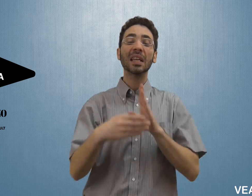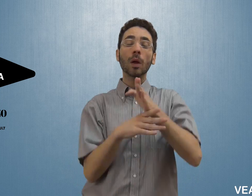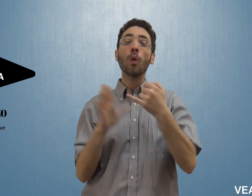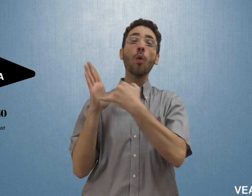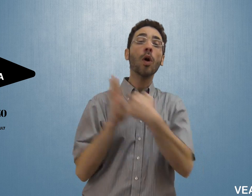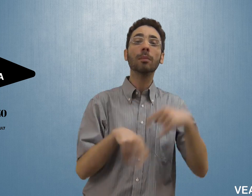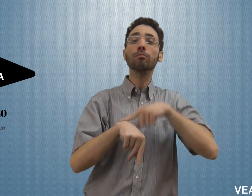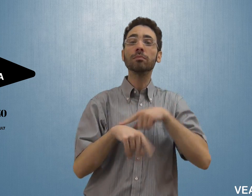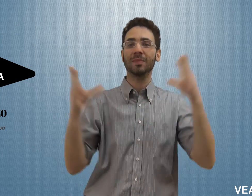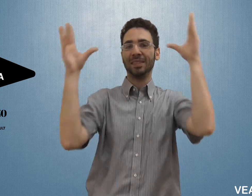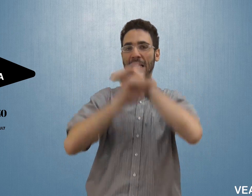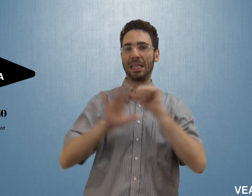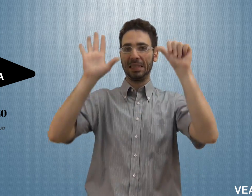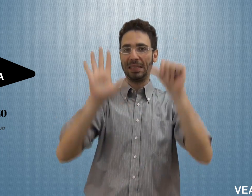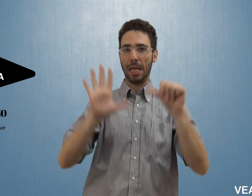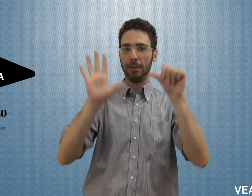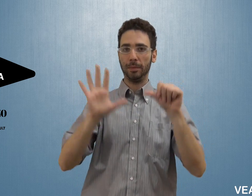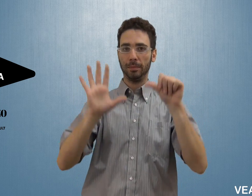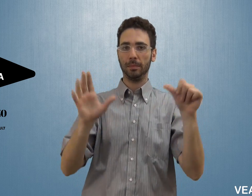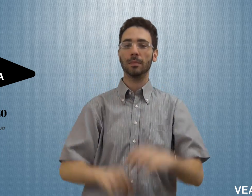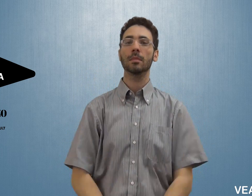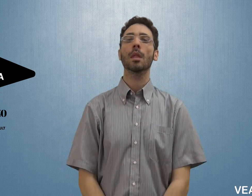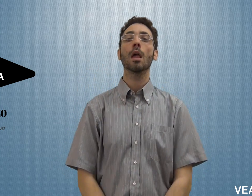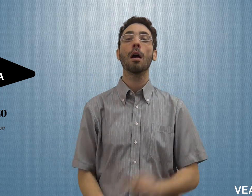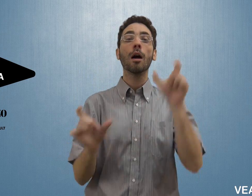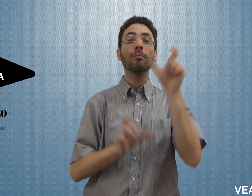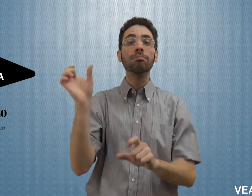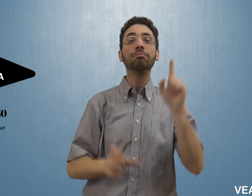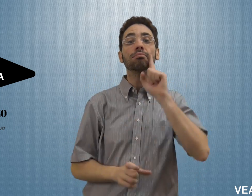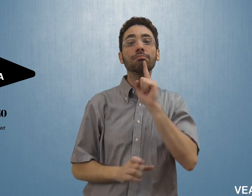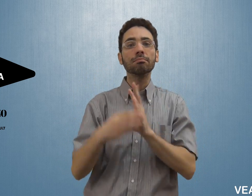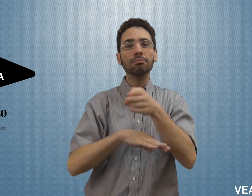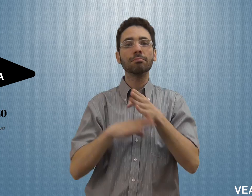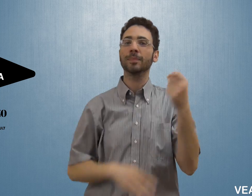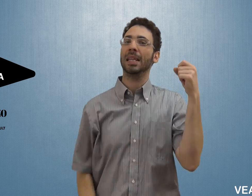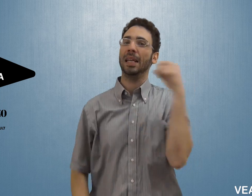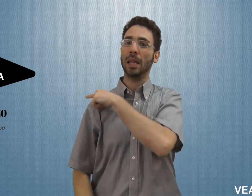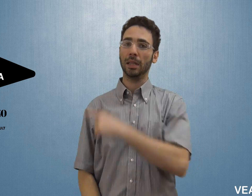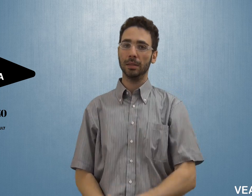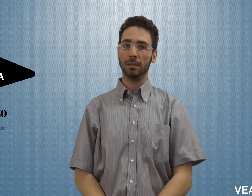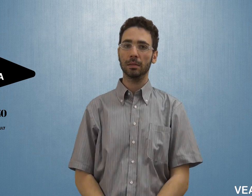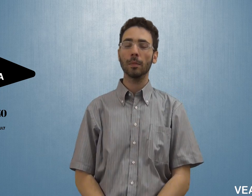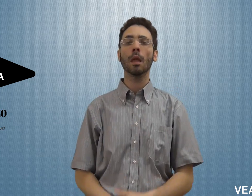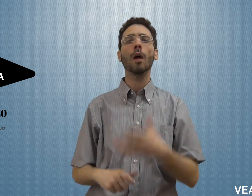Ultimo ingresso alle ore 18. Il biglietto d’ingresso per i non udenti è gratuito.